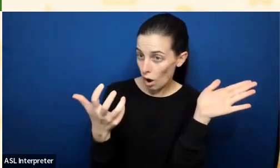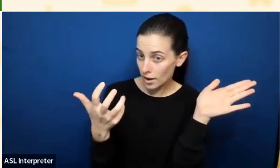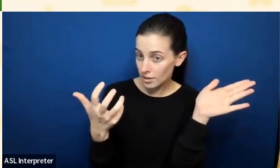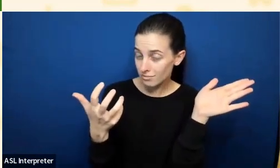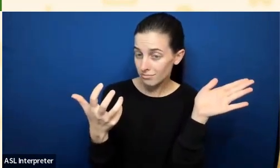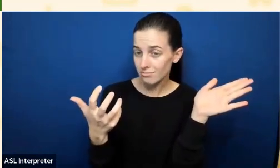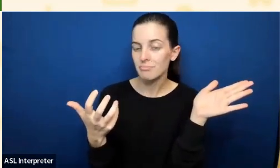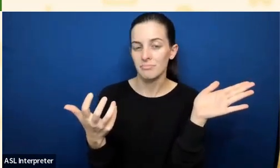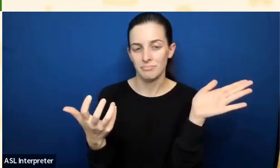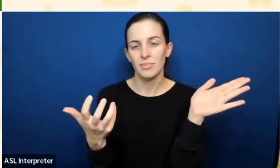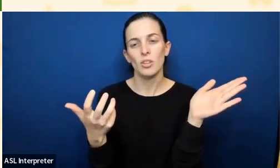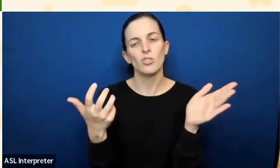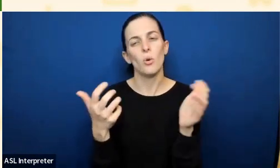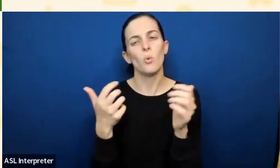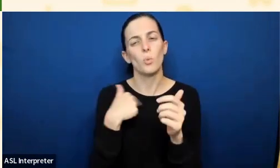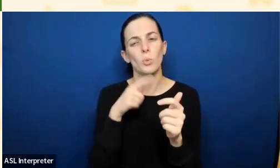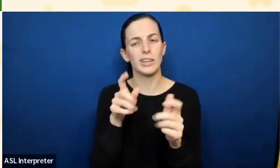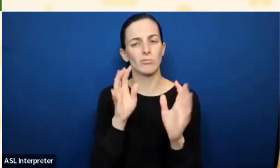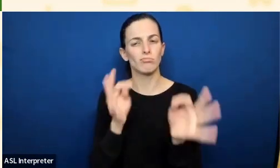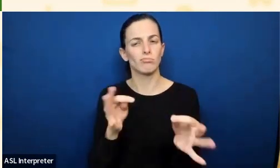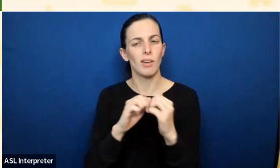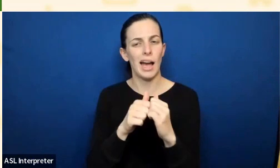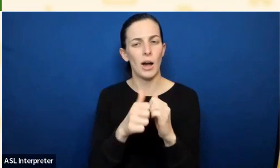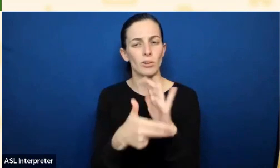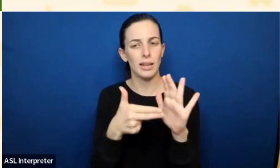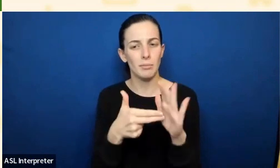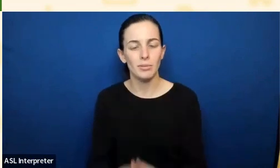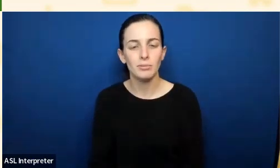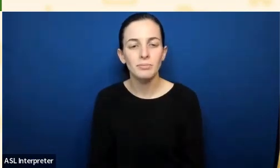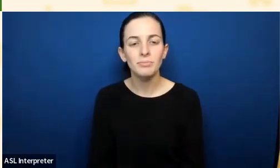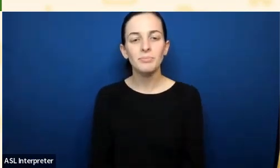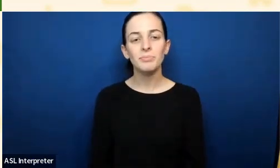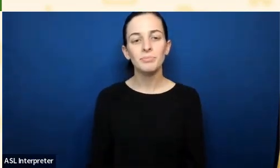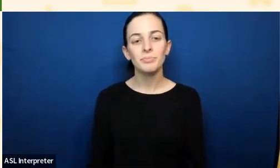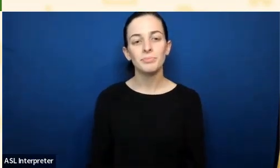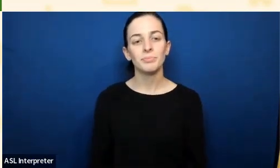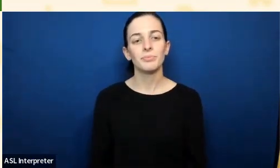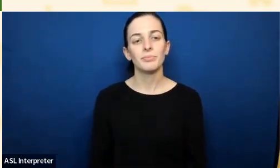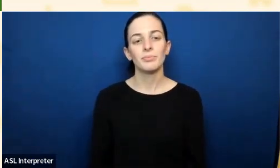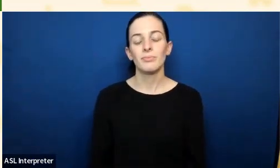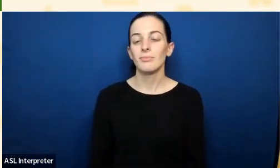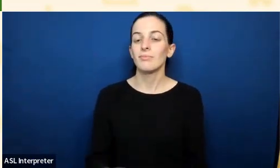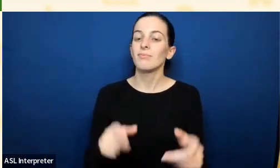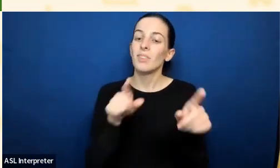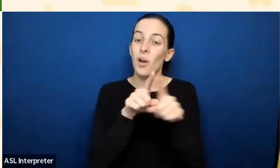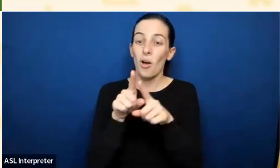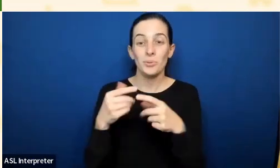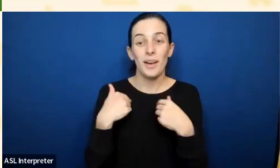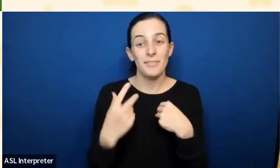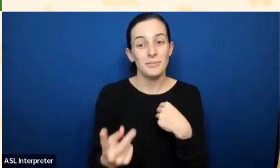¿Cómo podemos etiquetar eso?